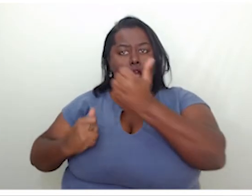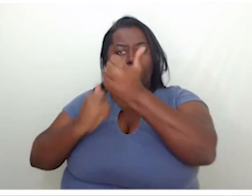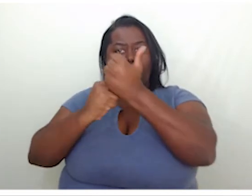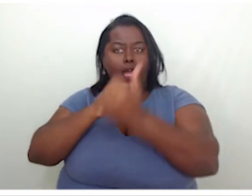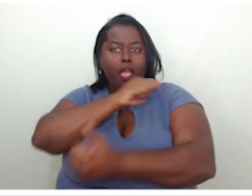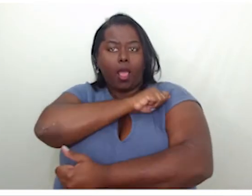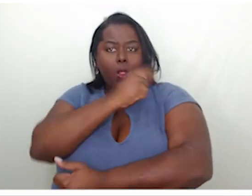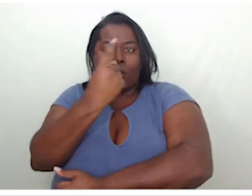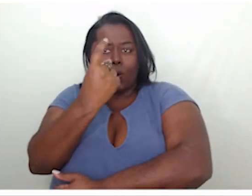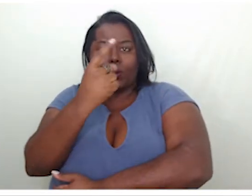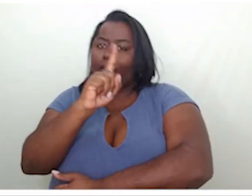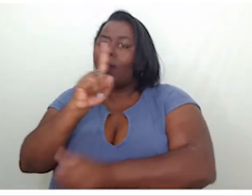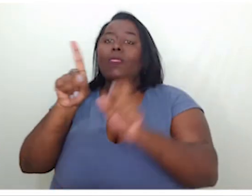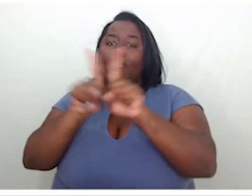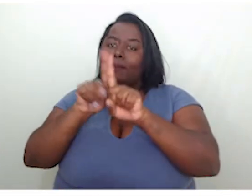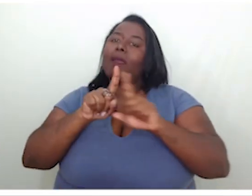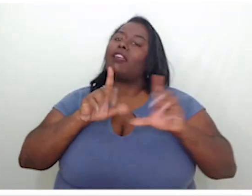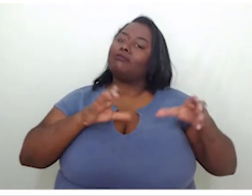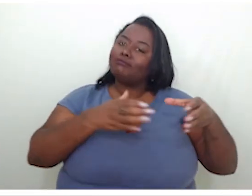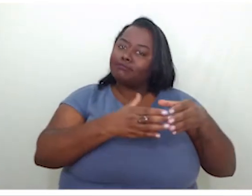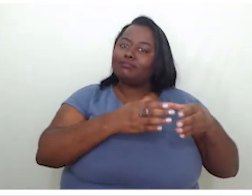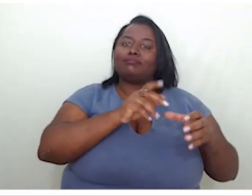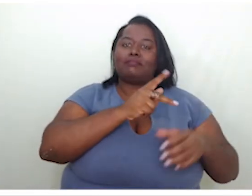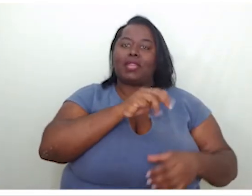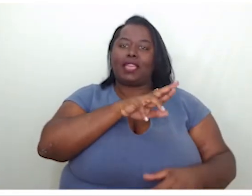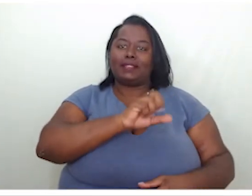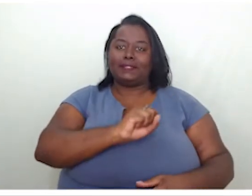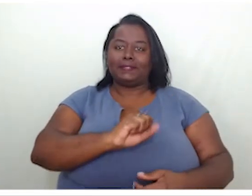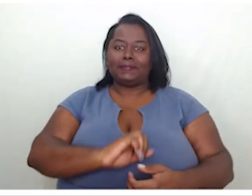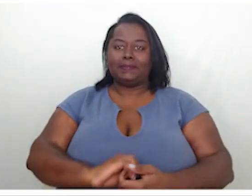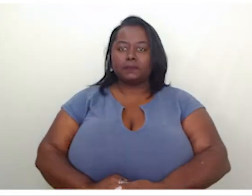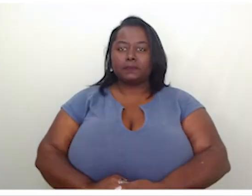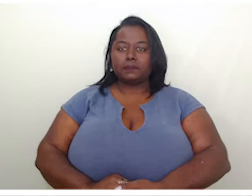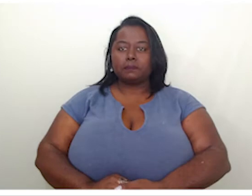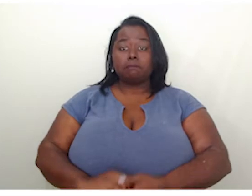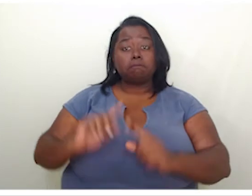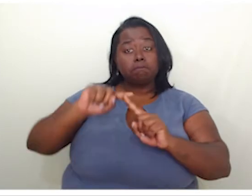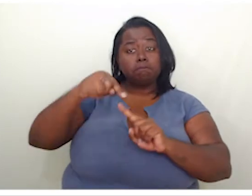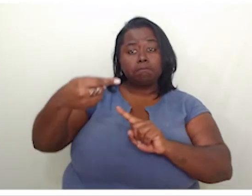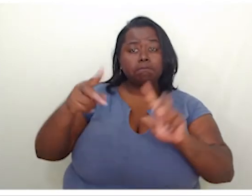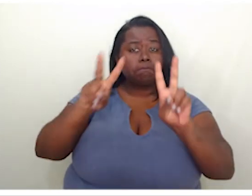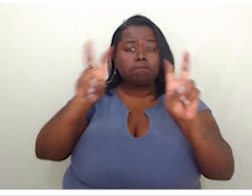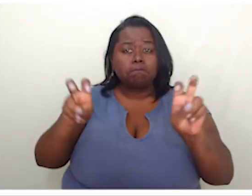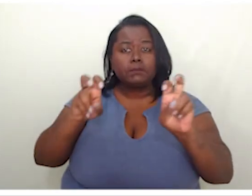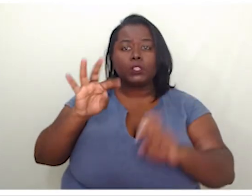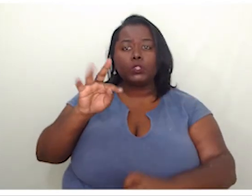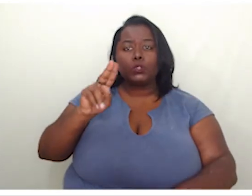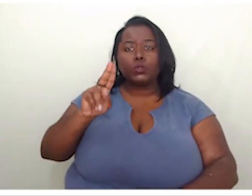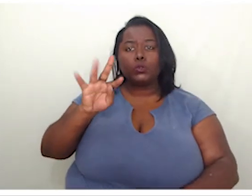Próximo, sobre tutoría. Cada aprendiz tiene por lo menos tres reuniones de orientación